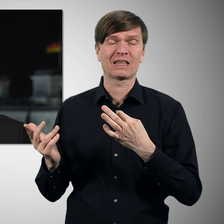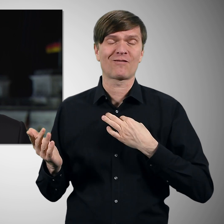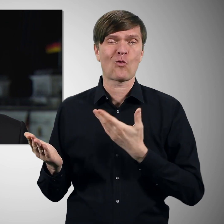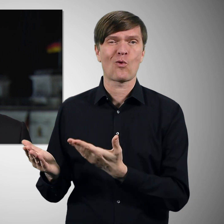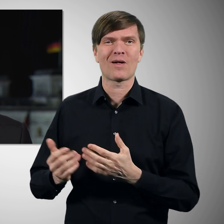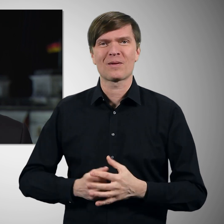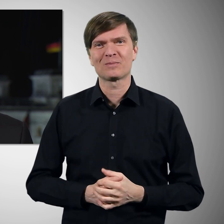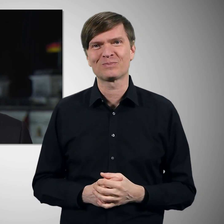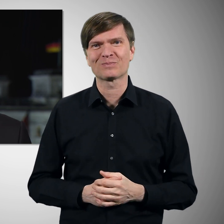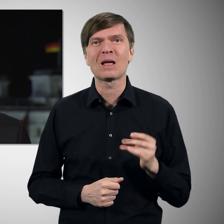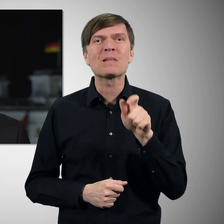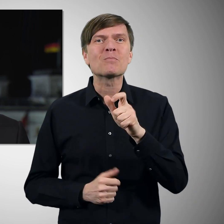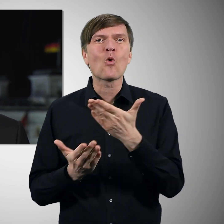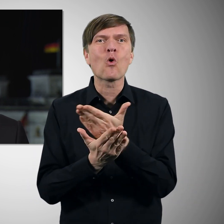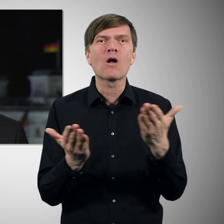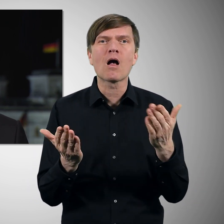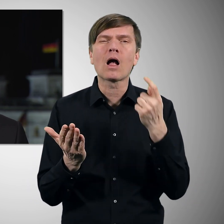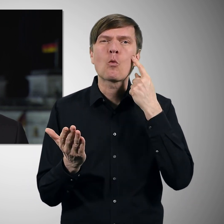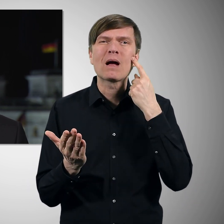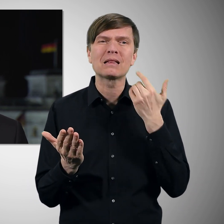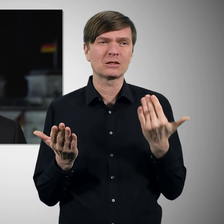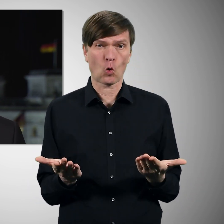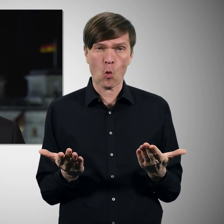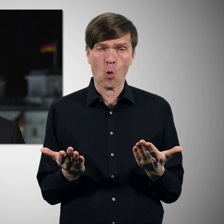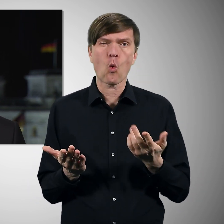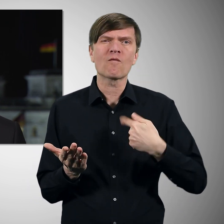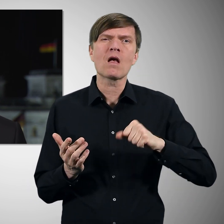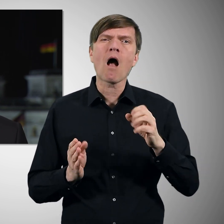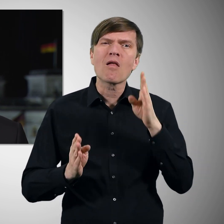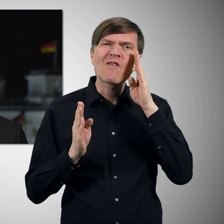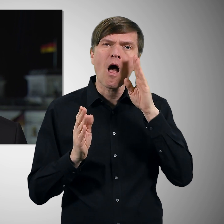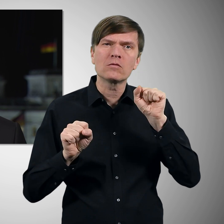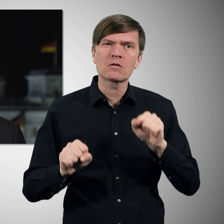Auch in Zeiten wie diesen gibt es Dinge, auf die wir uns verlassen können. Die uns stark machen: